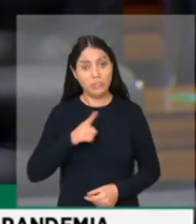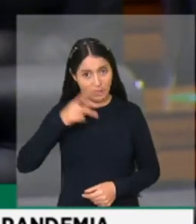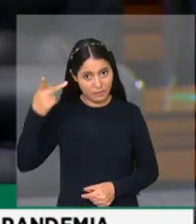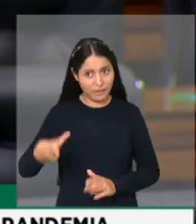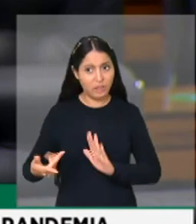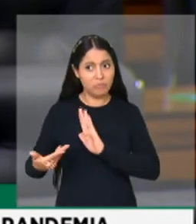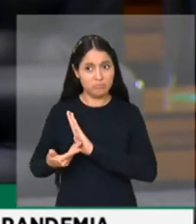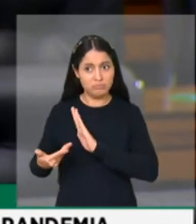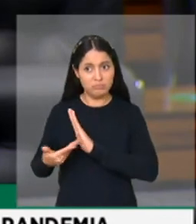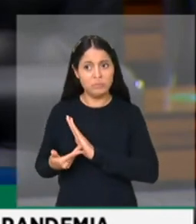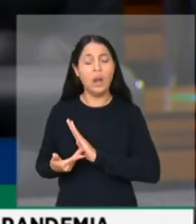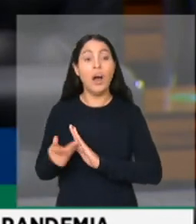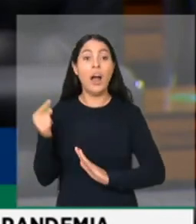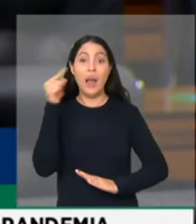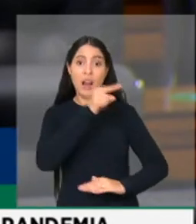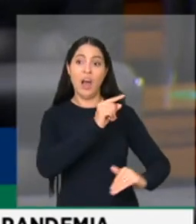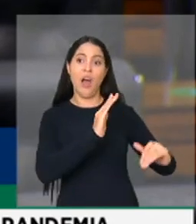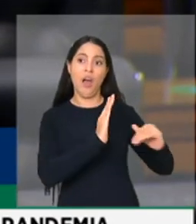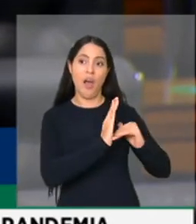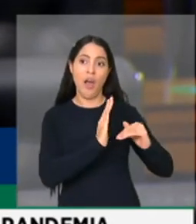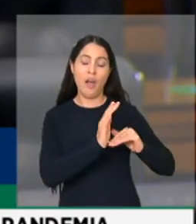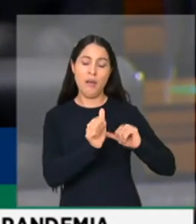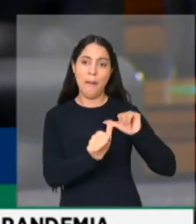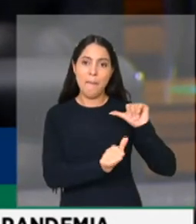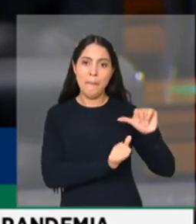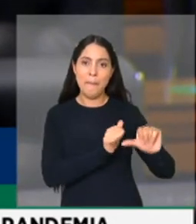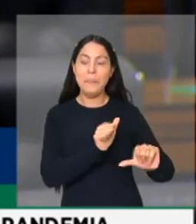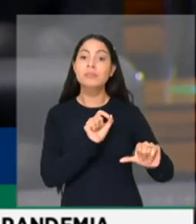MODIFICAÇÃO NO SENO AONDE A RELATORA ALEGOU... QUE HAVIA ENTENDIMENTO... ENTENDIMENTOS